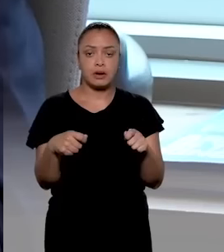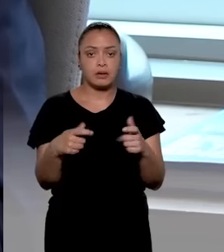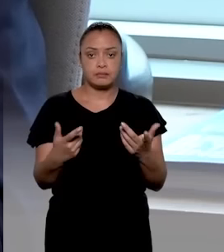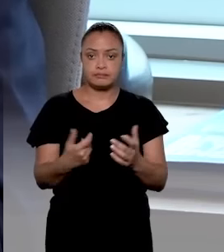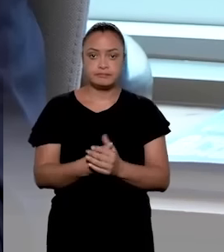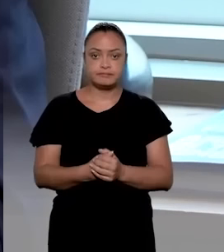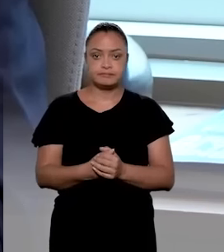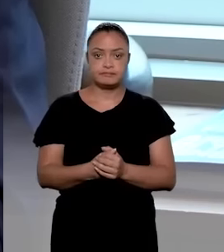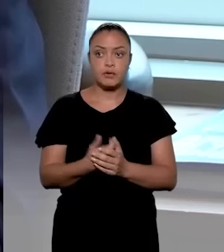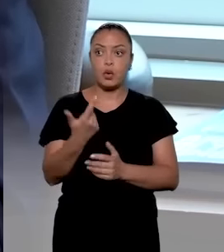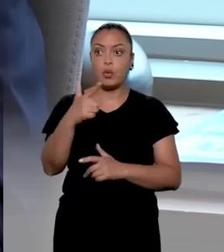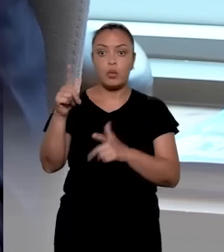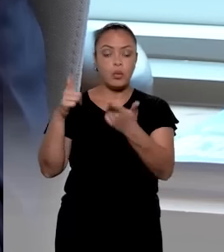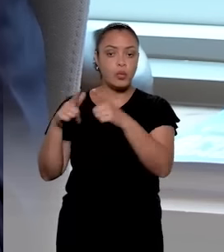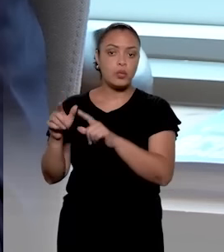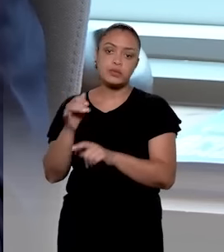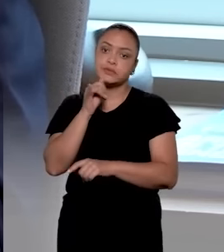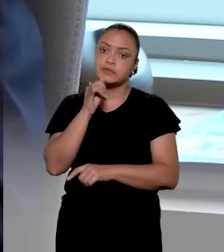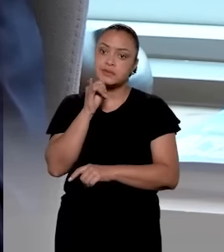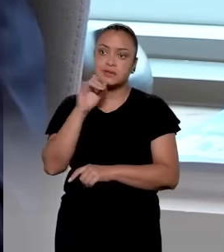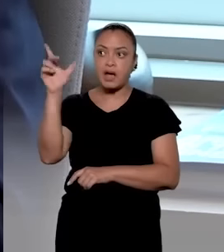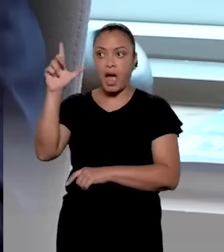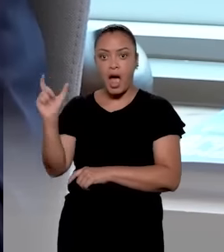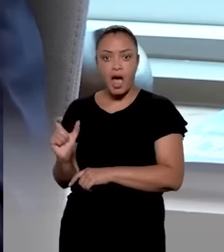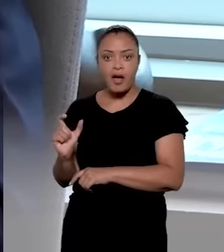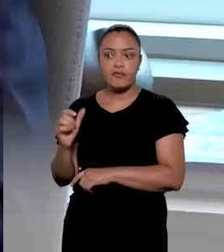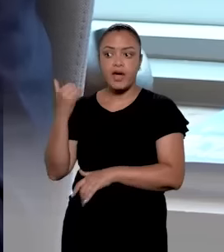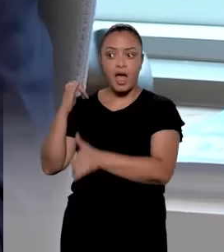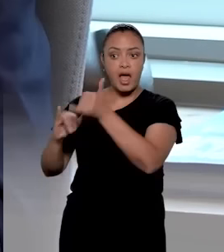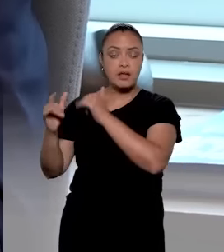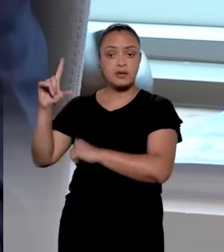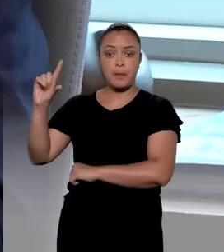mundo inteirinho. Tem país na África que tem menos energia do que uma cidade como Campinas,